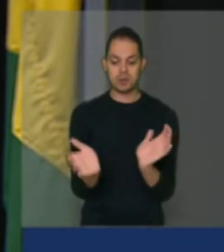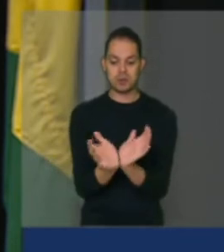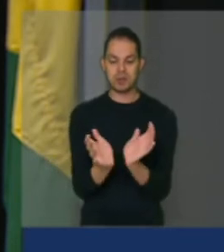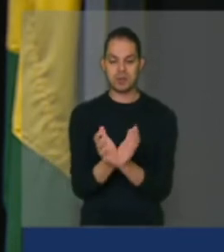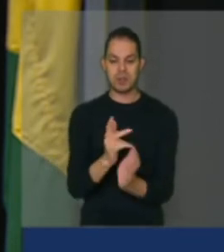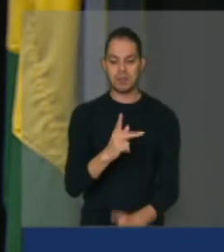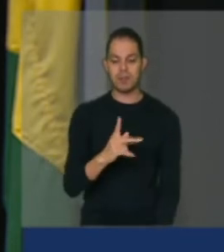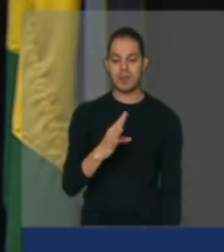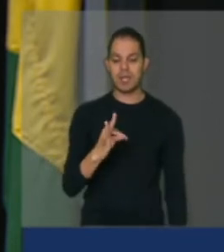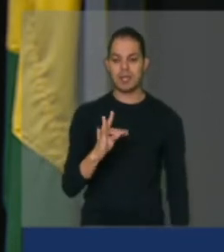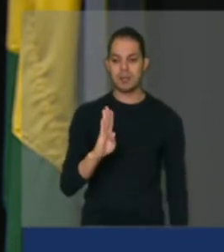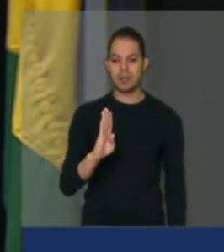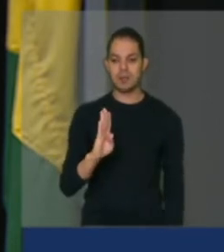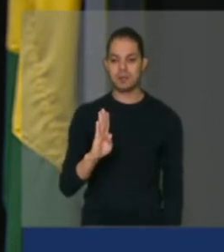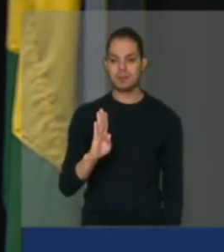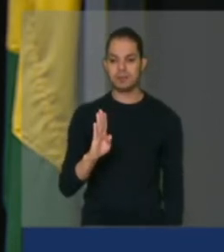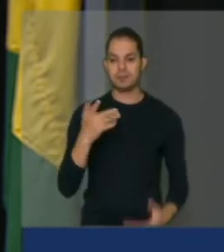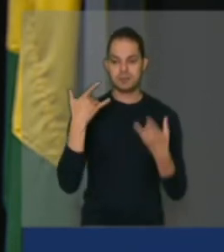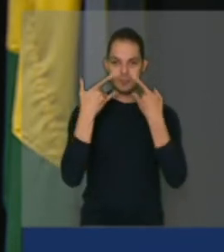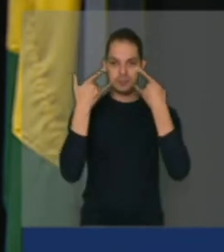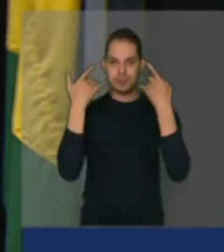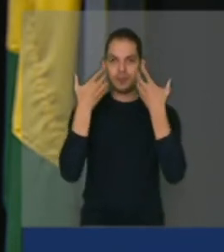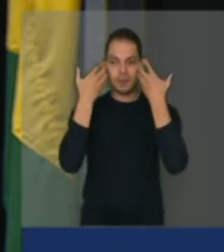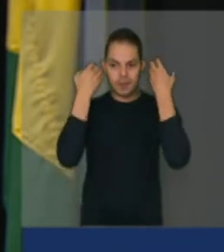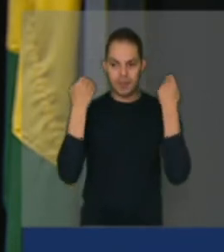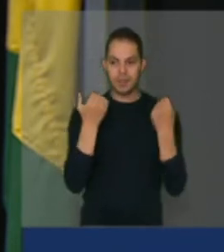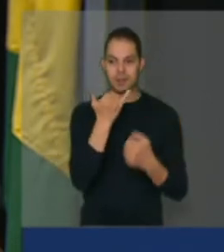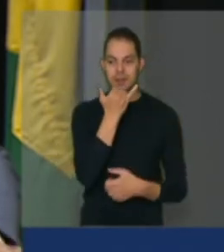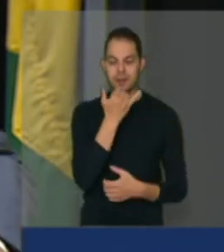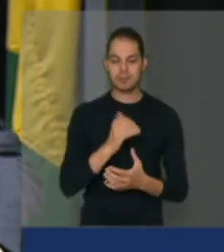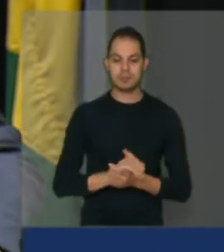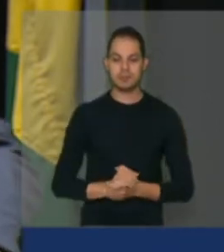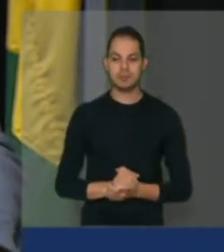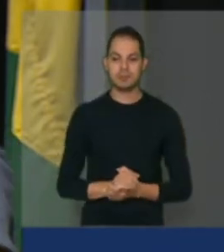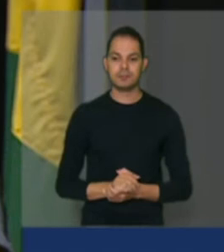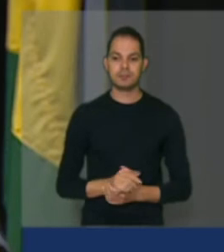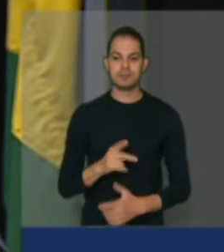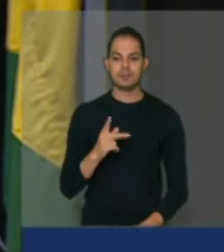PTB, TIRAR A MÁSCARA, SENHOR PRESIDENTE. PTB, PSC E PROS, TOMOU CAFÉCOM O PRESIDENTE